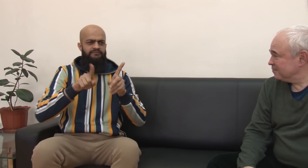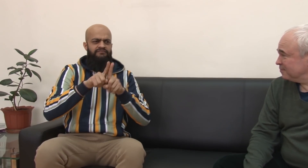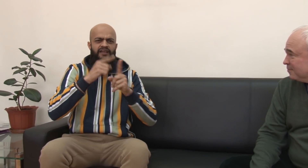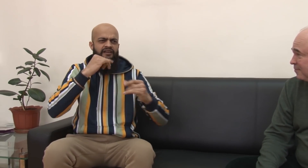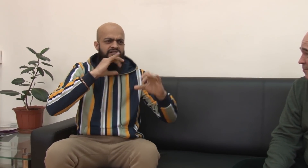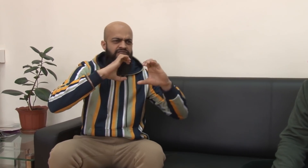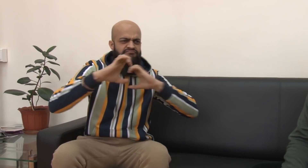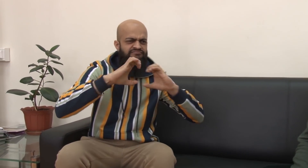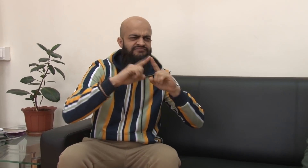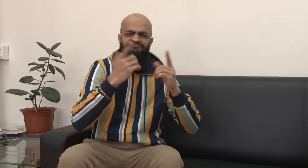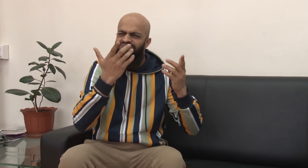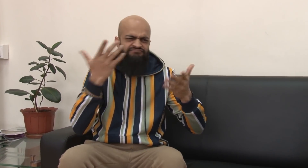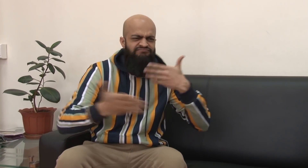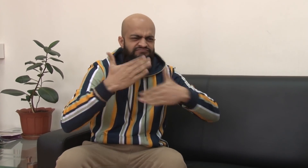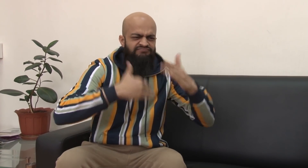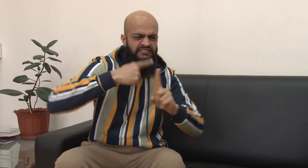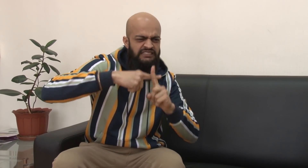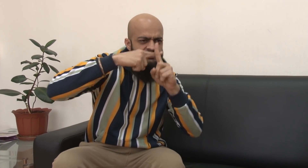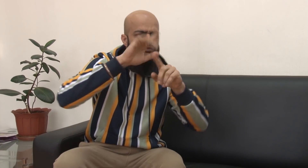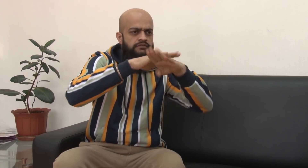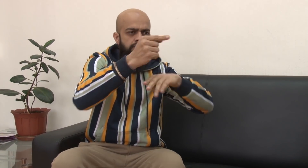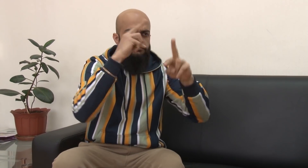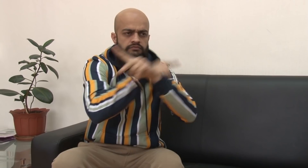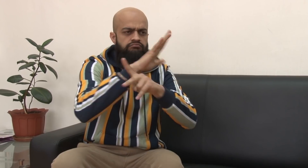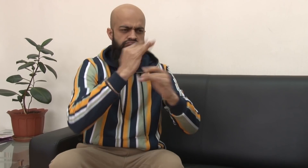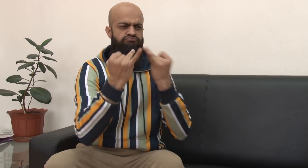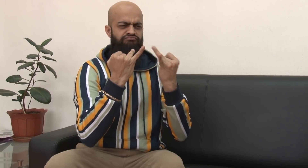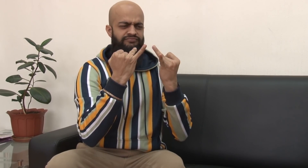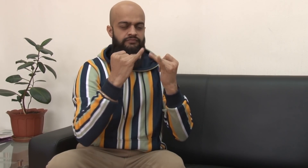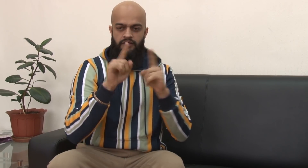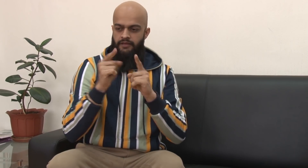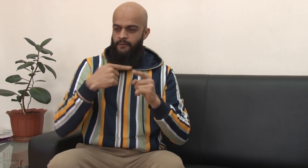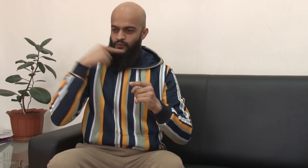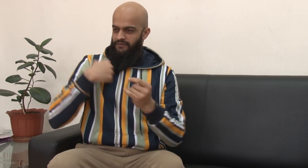Русские очень общительные, мнение выражают без утайки. Если что кажется неправильным – сразу высказывают свое мнение и спорят.